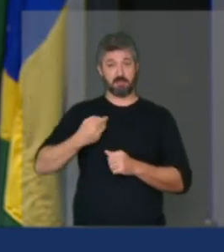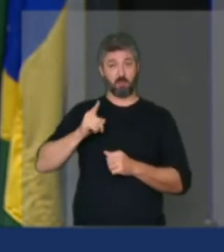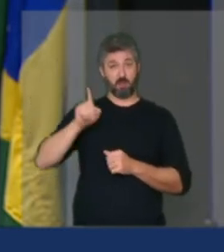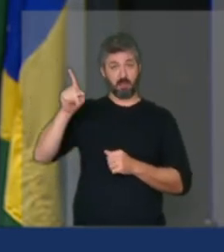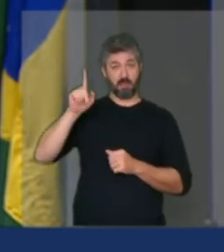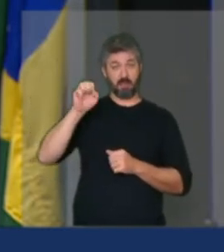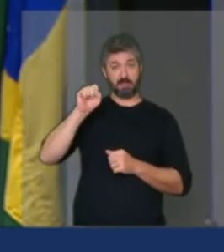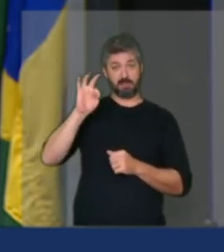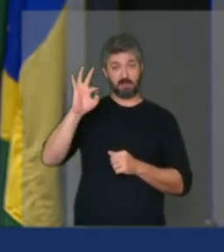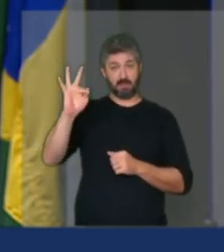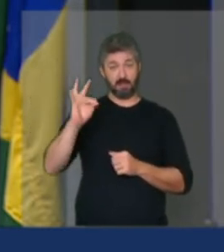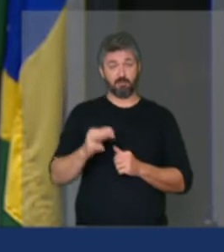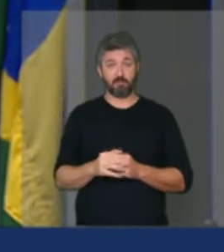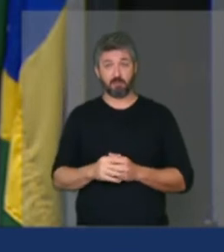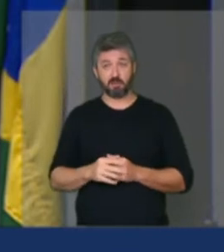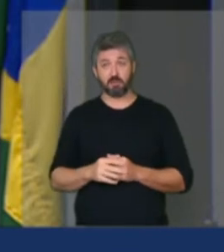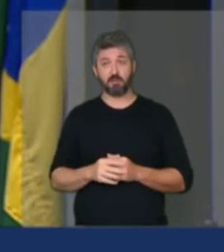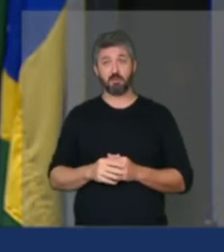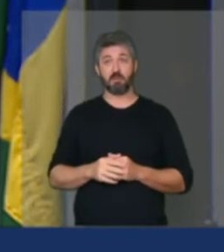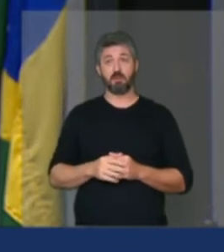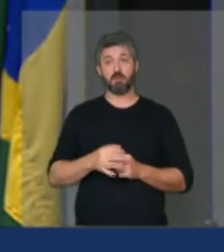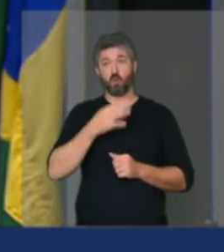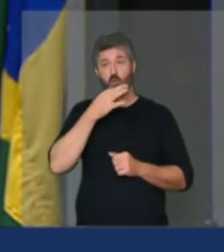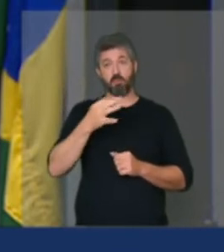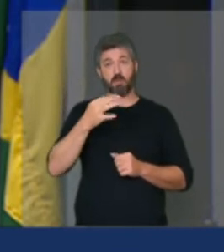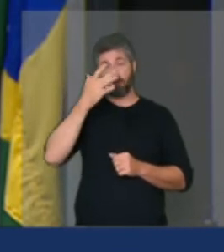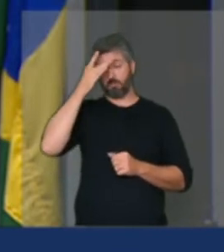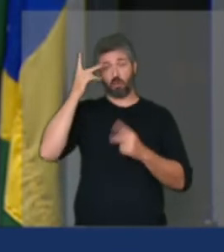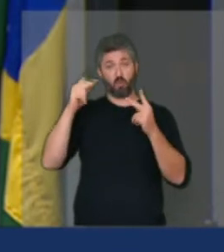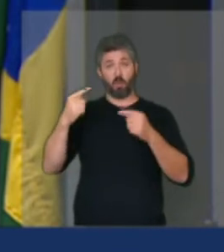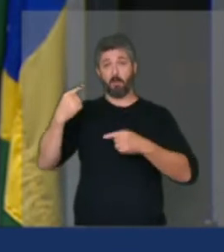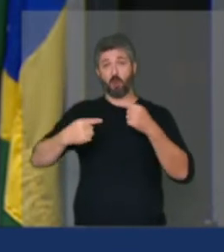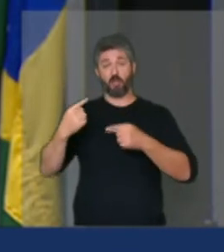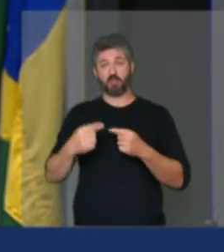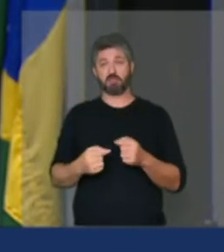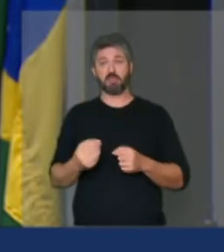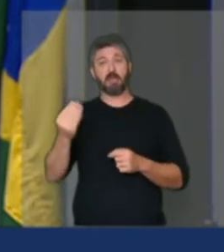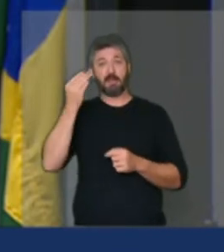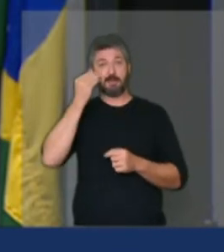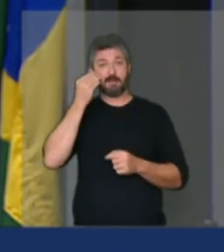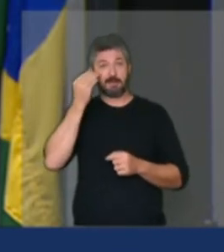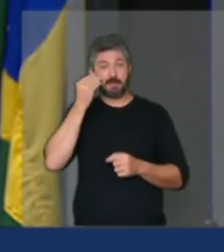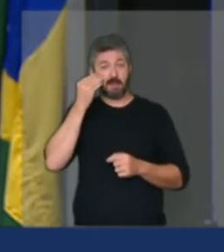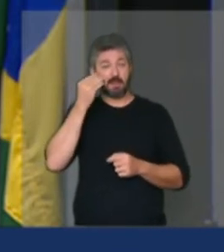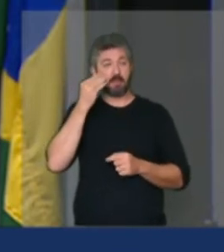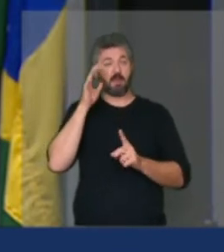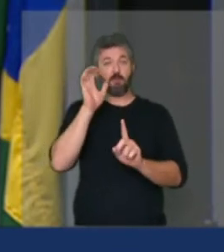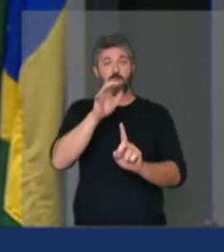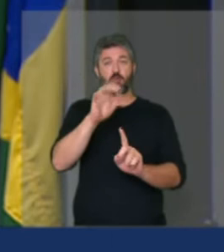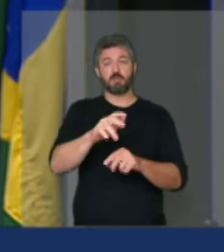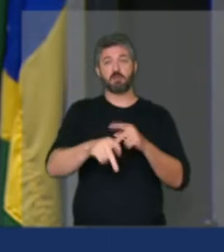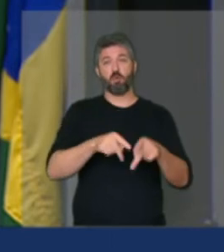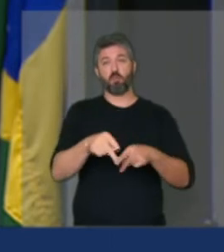PAÍS QUE OCUPAM HOJE O STF SE POSICIONAREM COMO VERDADEIROS POLÍTICOS TENTANDO SER FORMADOR DE OPINIÃO, TENTANDO INFLUENCIAR A POPULAÇÃO MAS, PIOR DO QUE ISSO,